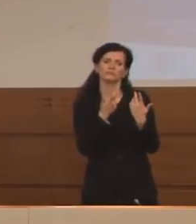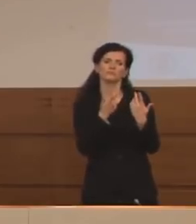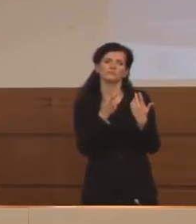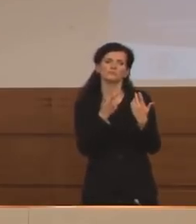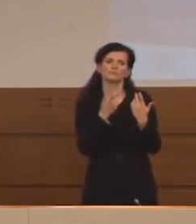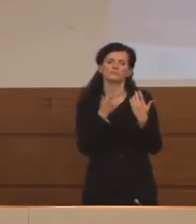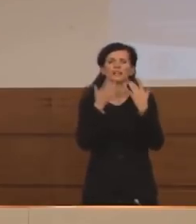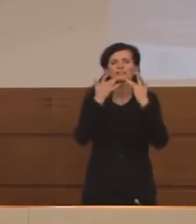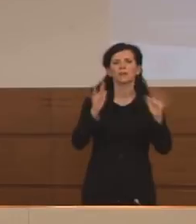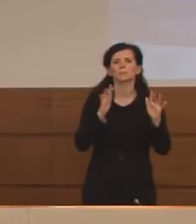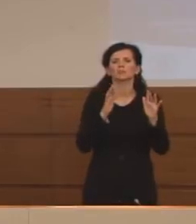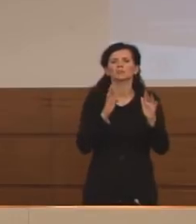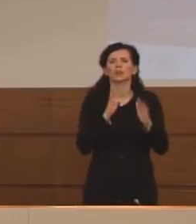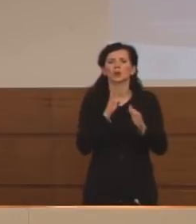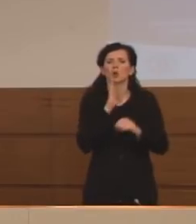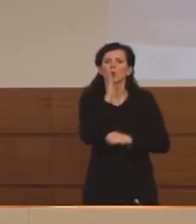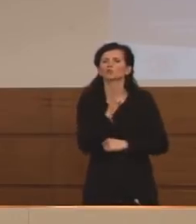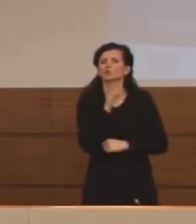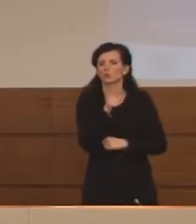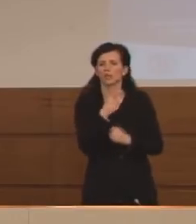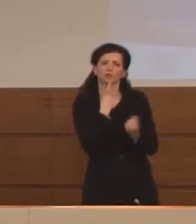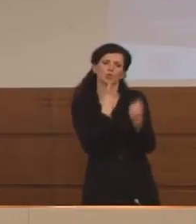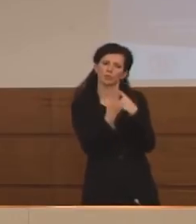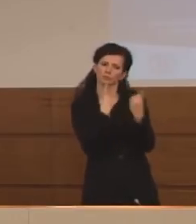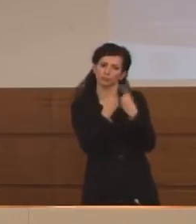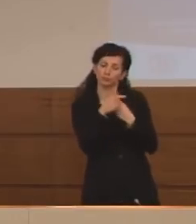La decisione spetterà all'autorità politica,